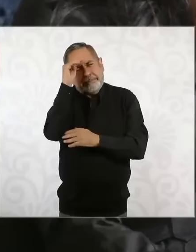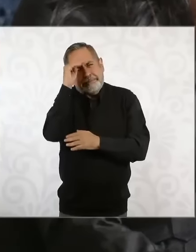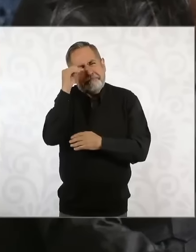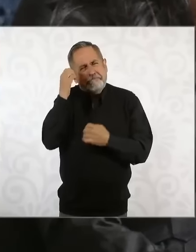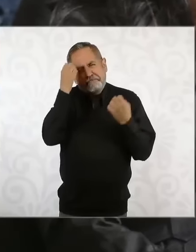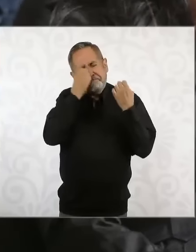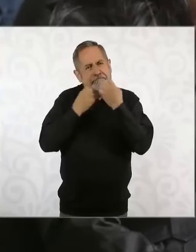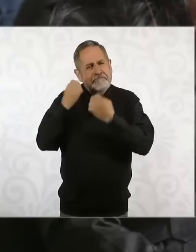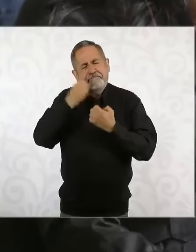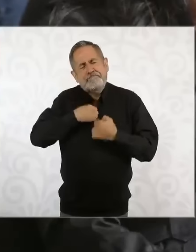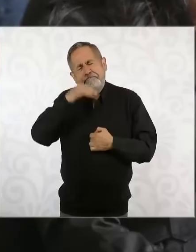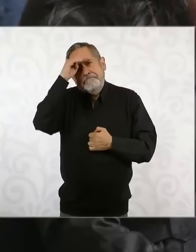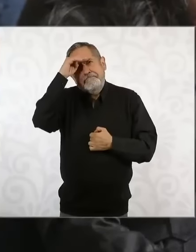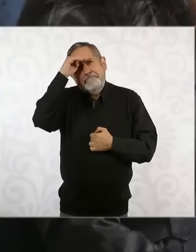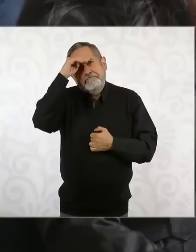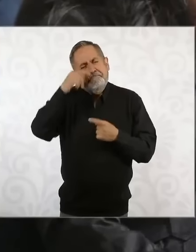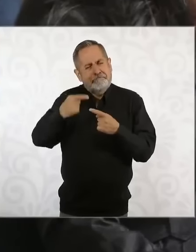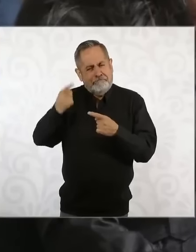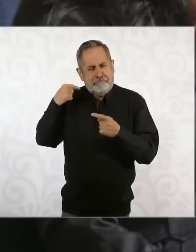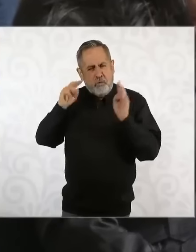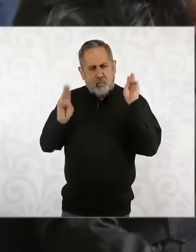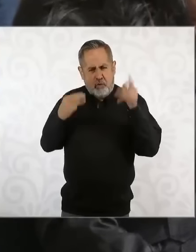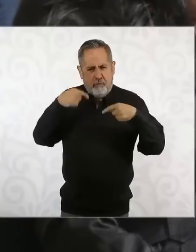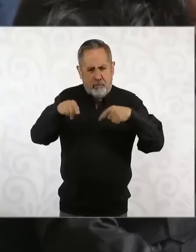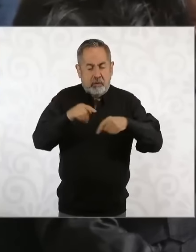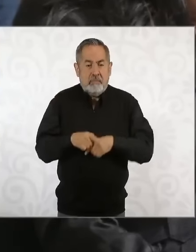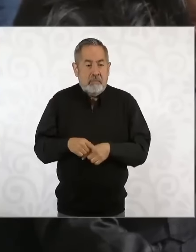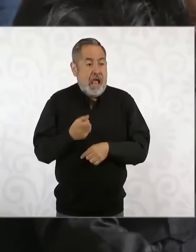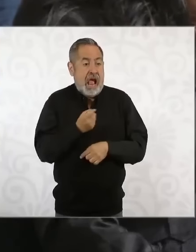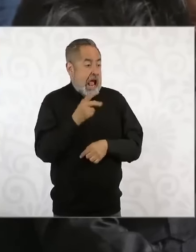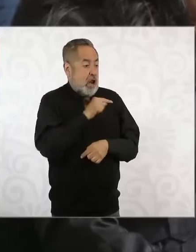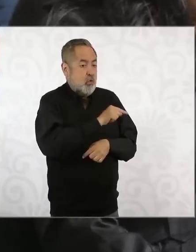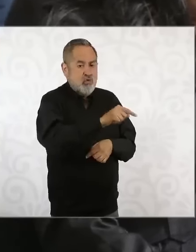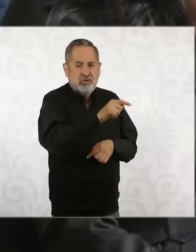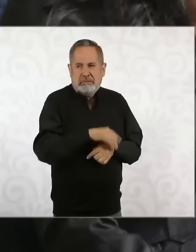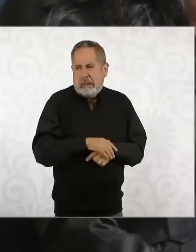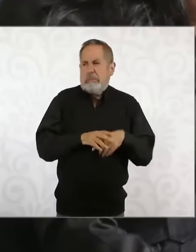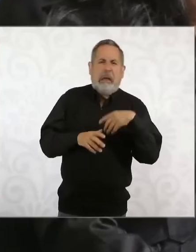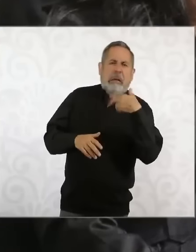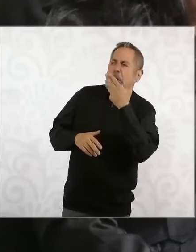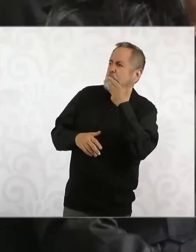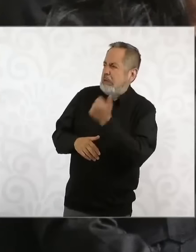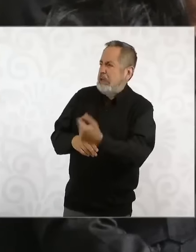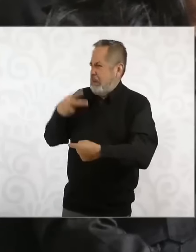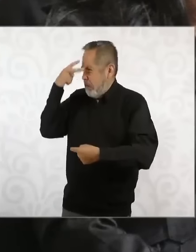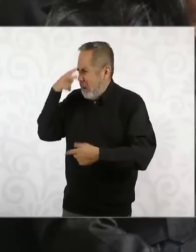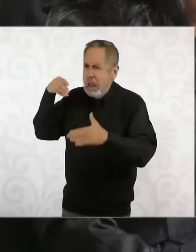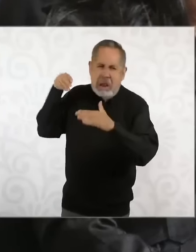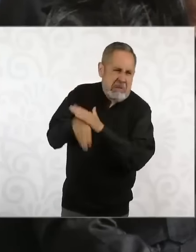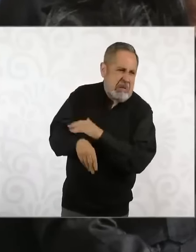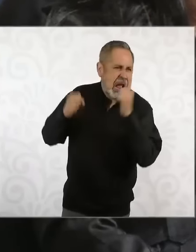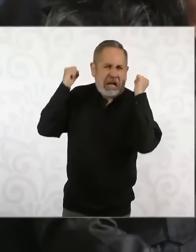en el sentido, hubo grupos que apostaron de que no iba a rodar el balón, hubo grupos que le apostaban